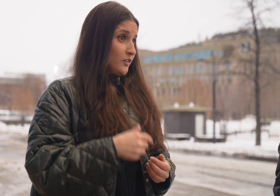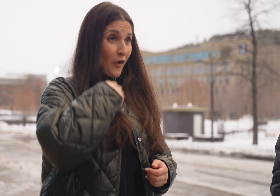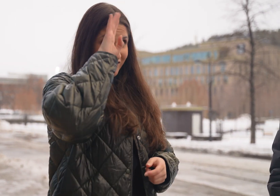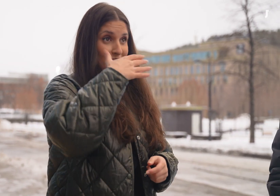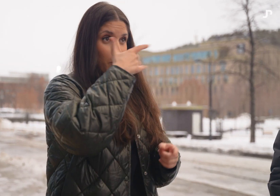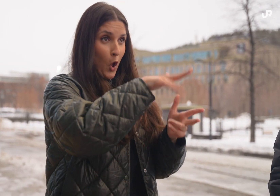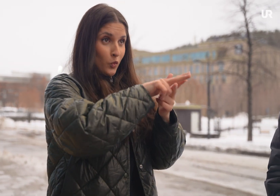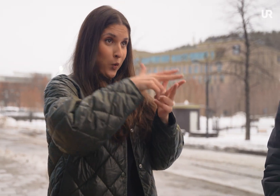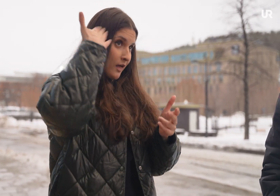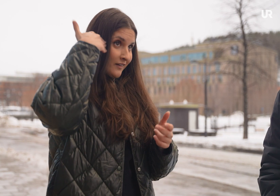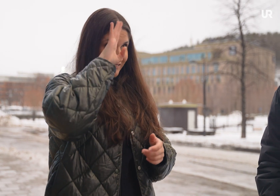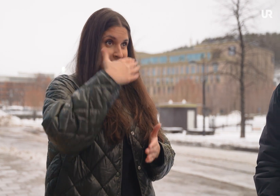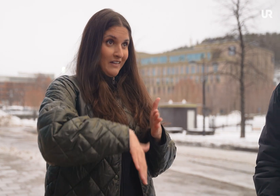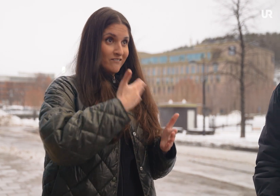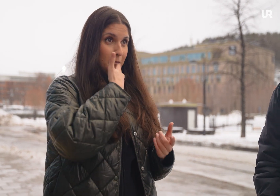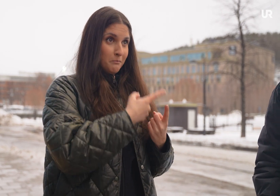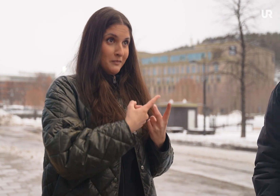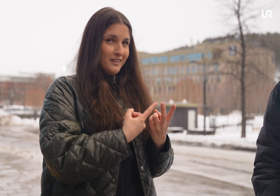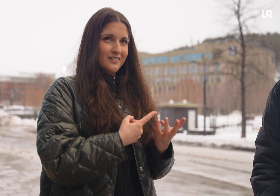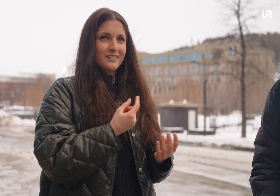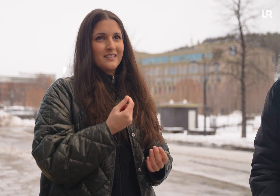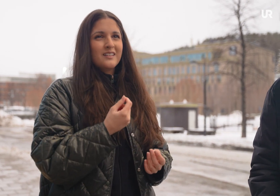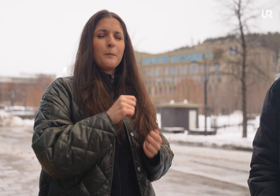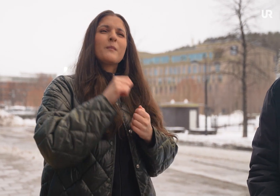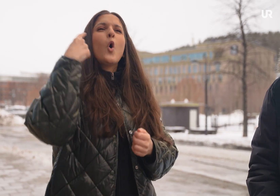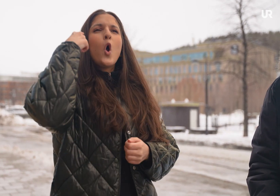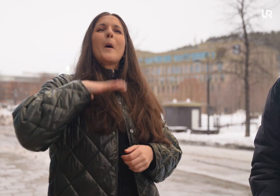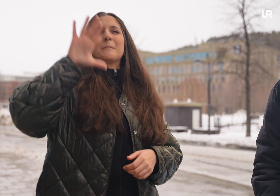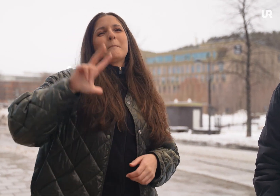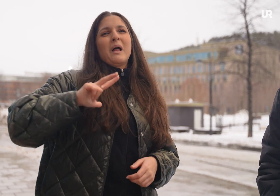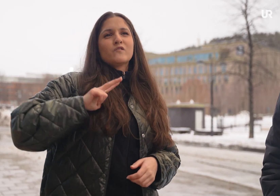Jag vet vem hen har legat med och så vidare. Med hörande blir det mer privat.